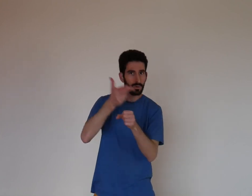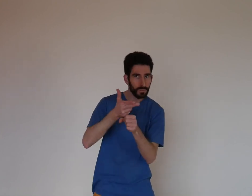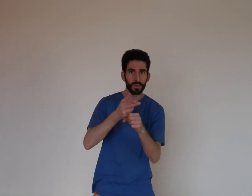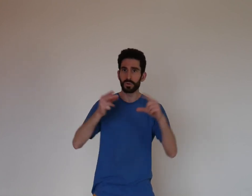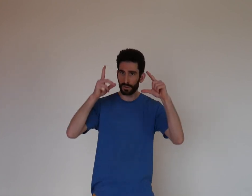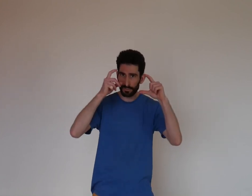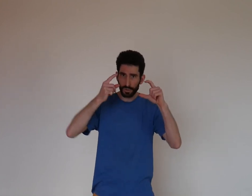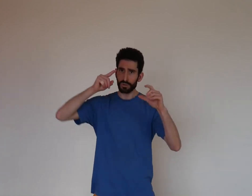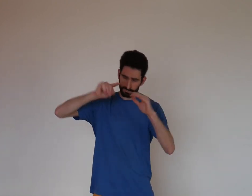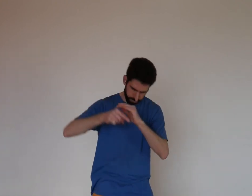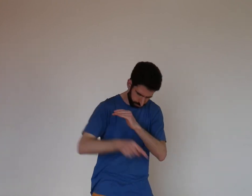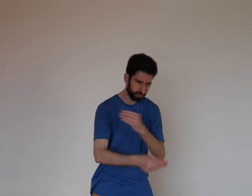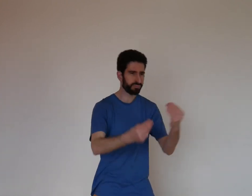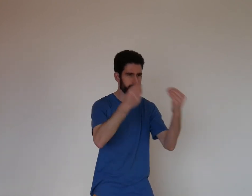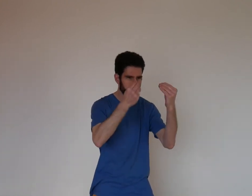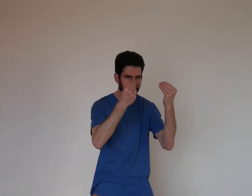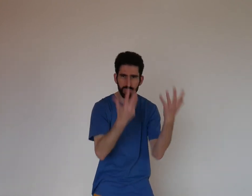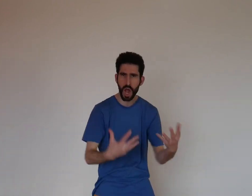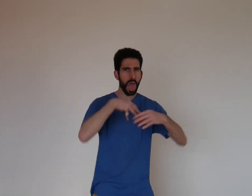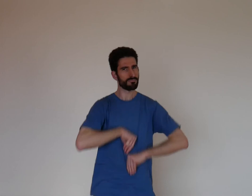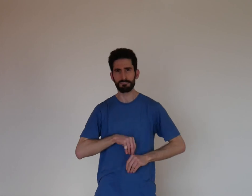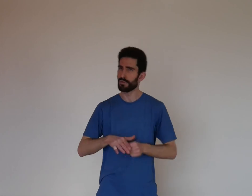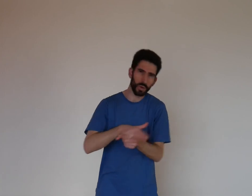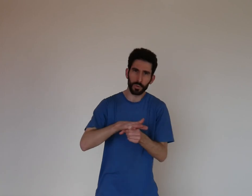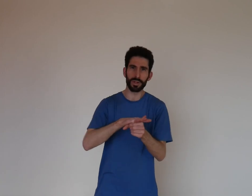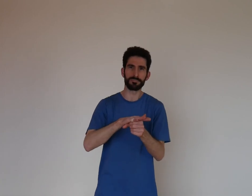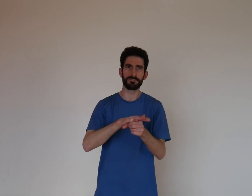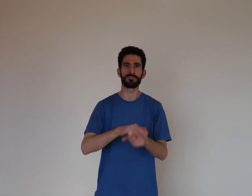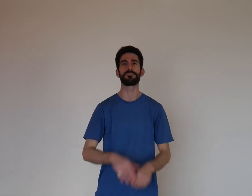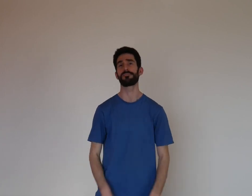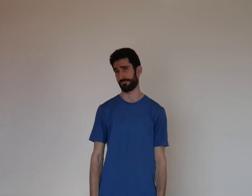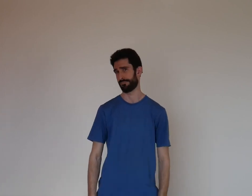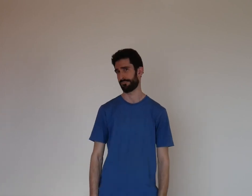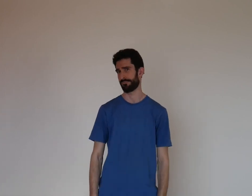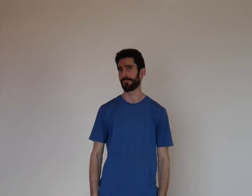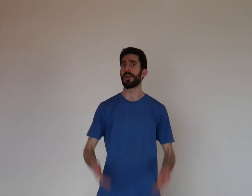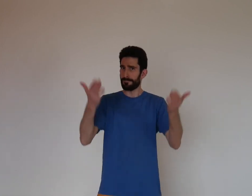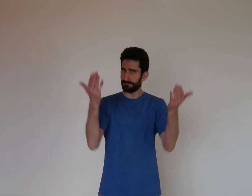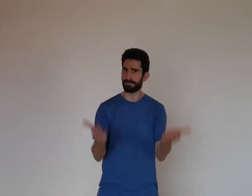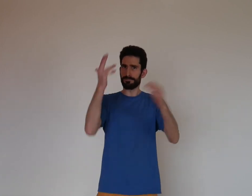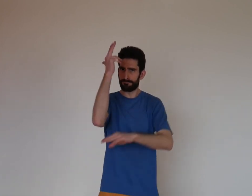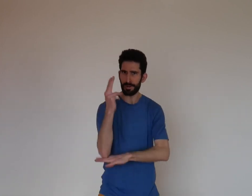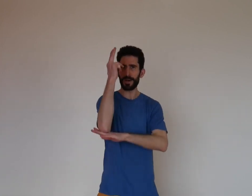suivre des formations de vidéos et de photos plus approfondies Allez, c'est parti !